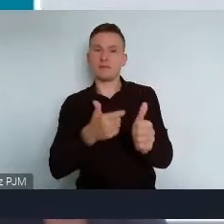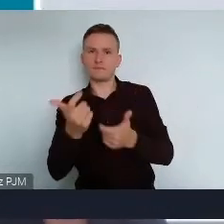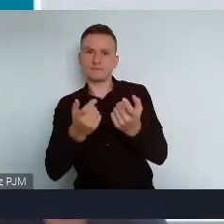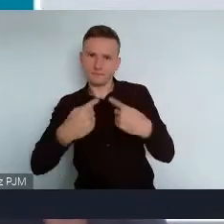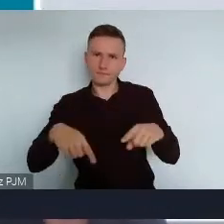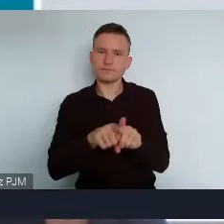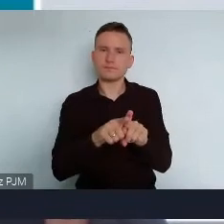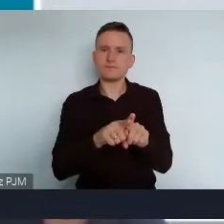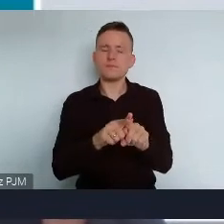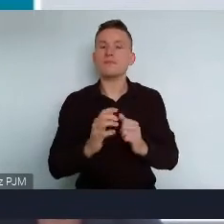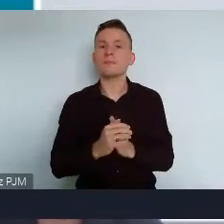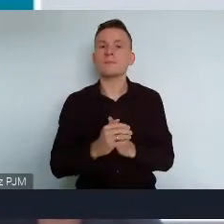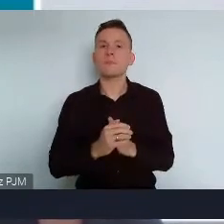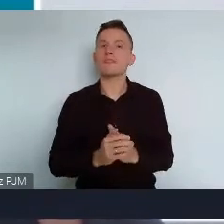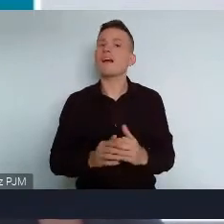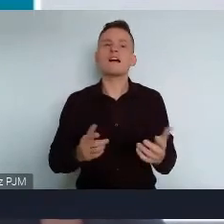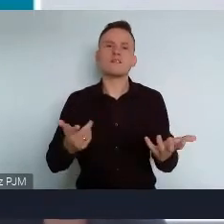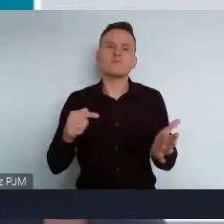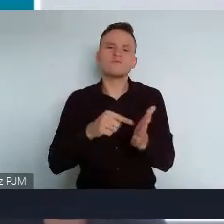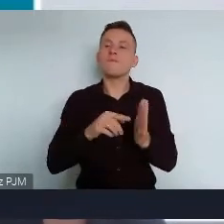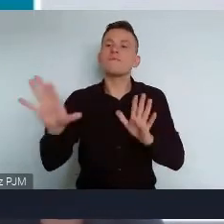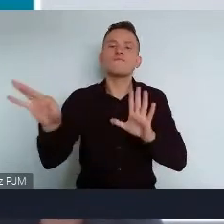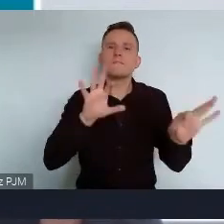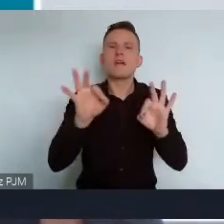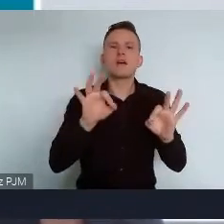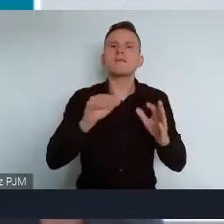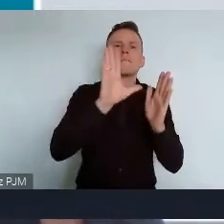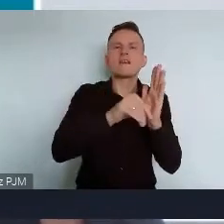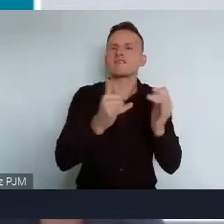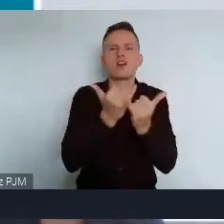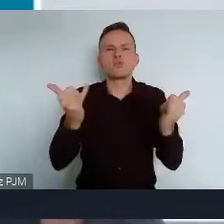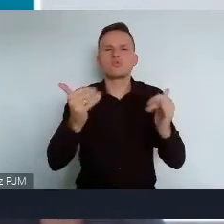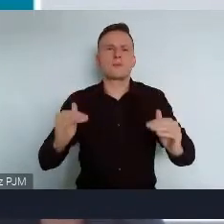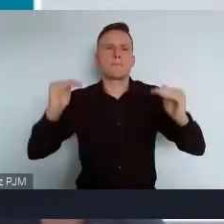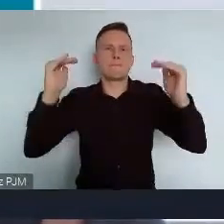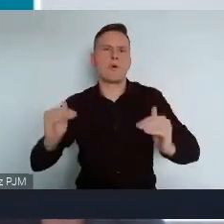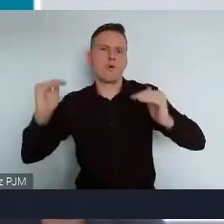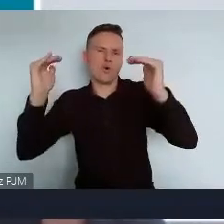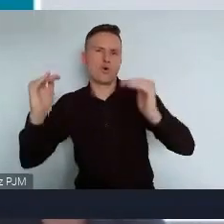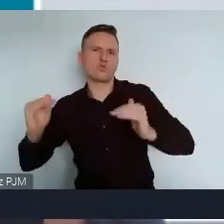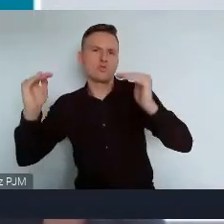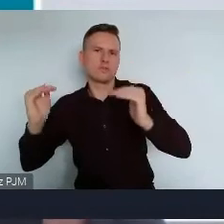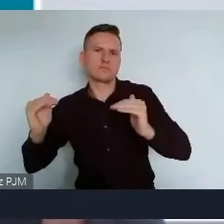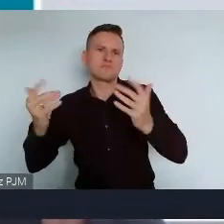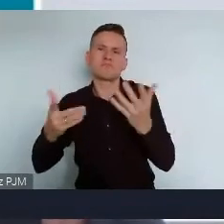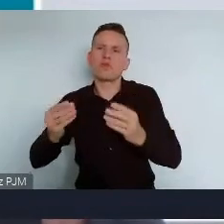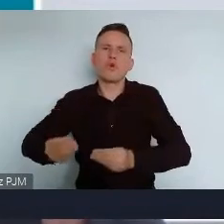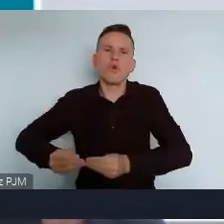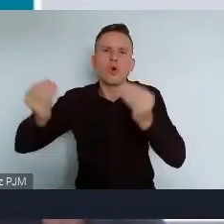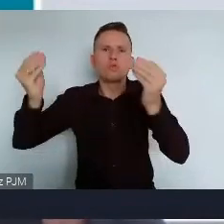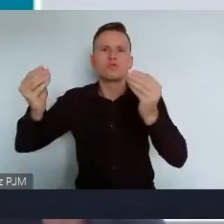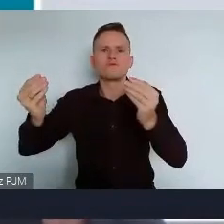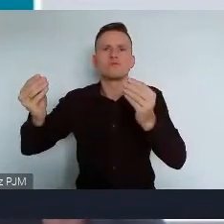Celowo wybrane zostały miasta na różnym poziomie rozwoju w kierunku neutralności klimatycznej,